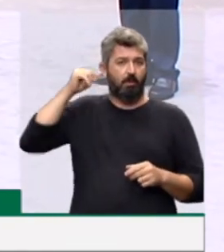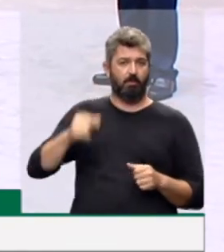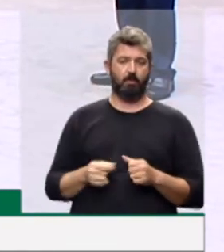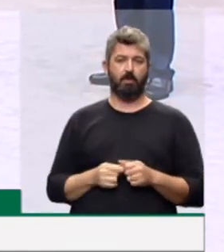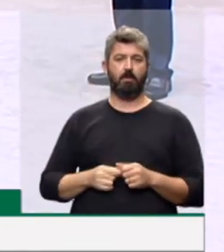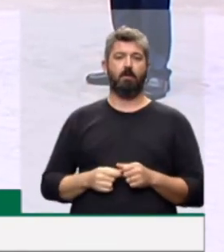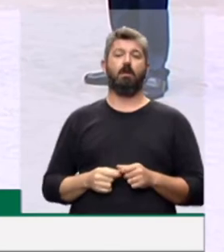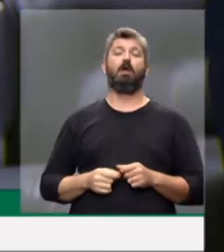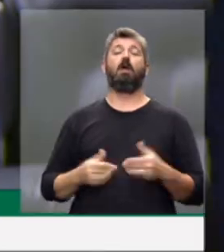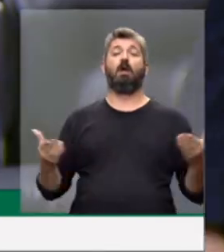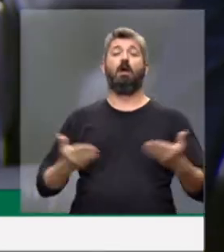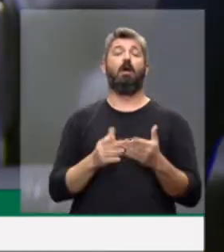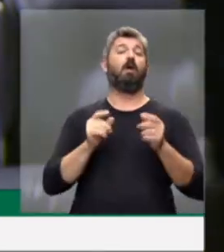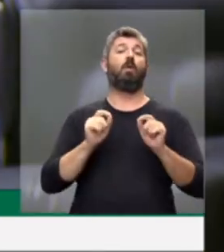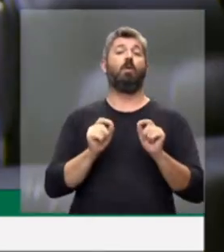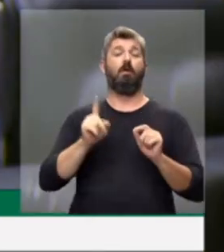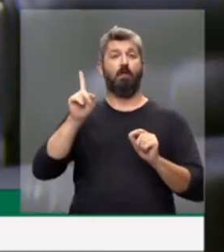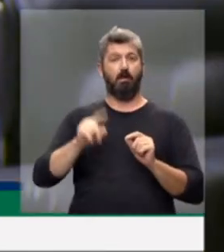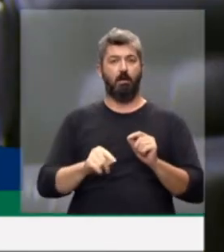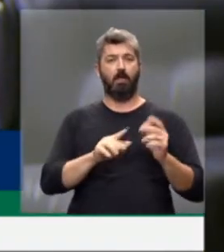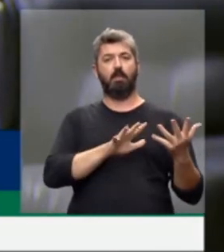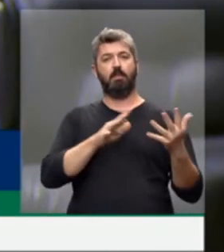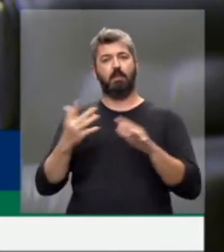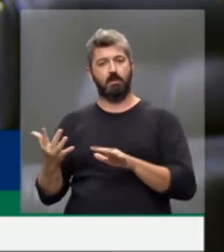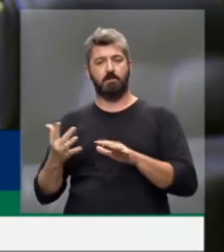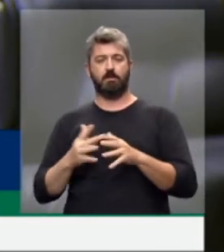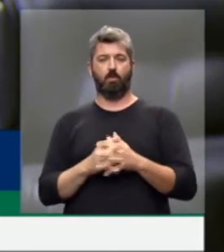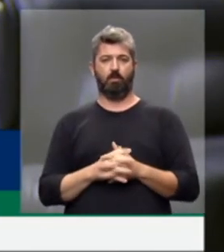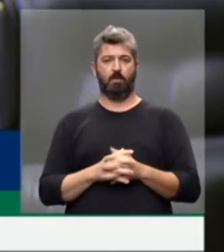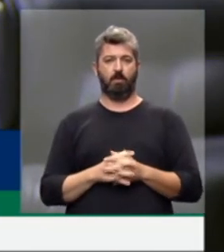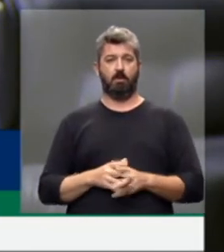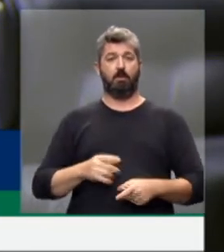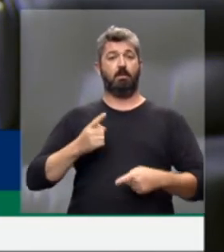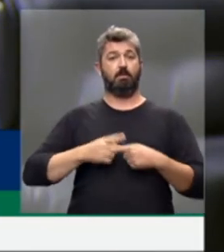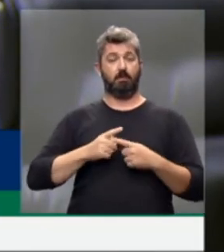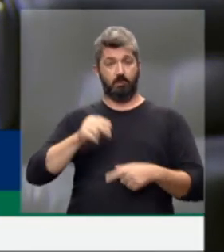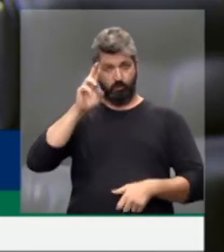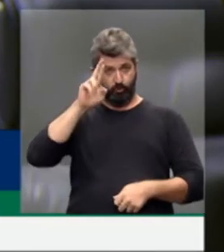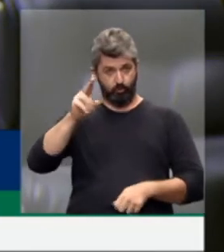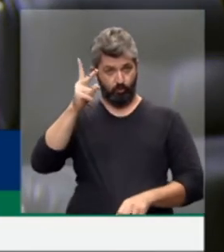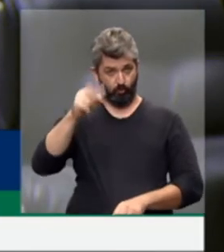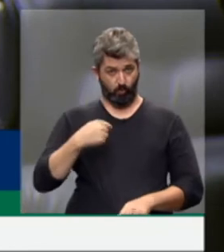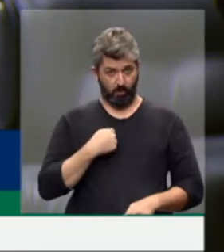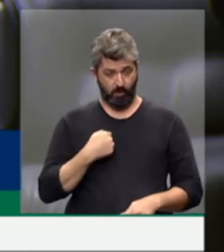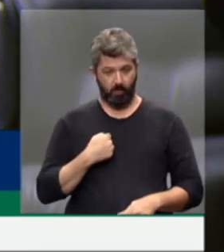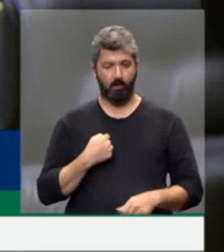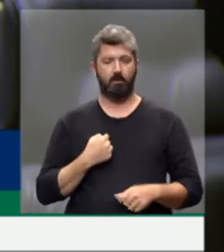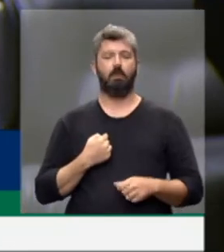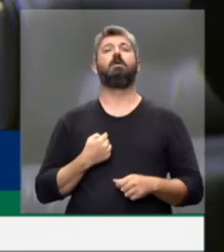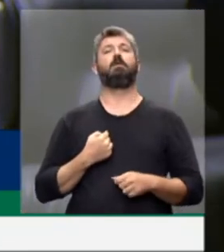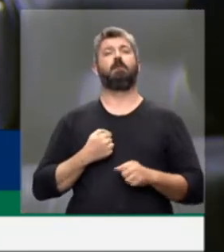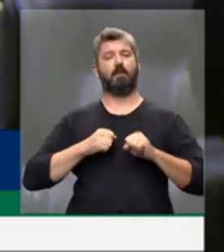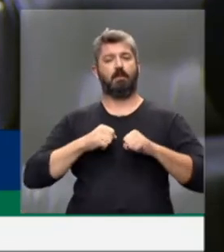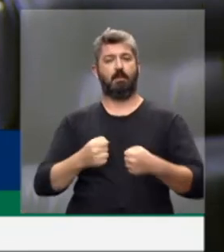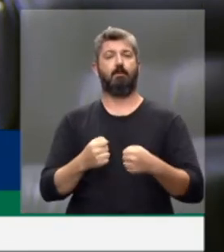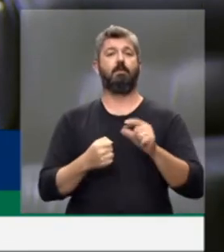INSTITUÍDO O PRÓ- INFRA, O PROGRAMA DE FOMENTO ÀS FONTES ALTERNATIVAS, COMO SABÍAMOS DESDE AQUELE PERÍODO, O QUE SE ESTABELECE AQUI É UM PROCESSO DE TRANSIÇÃO,